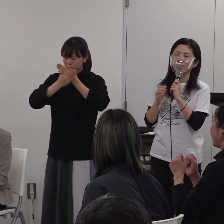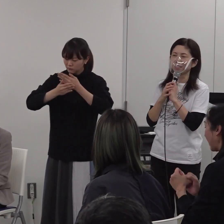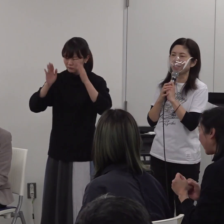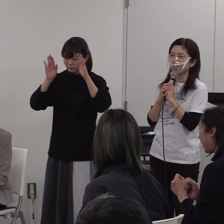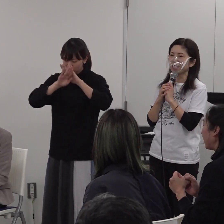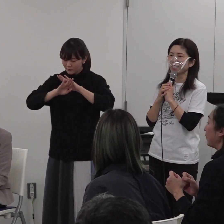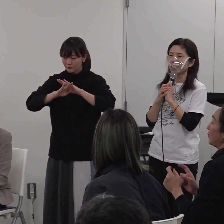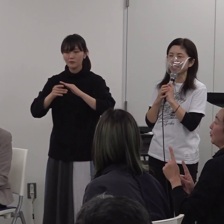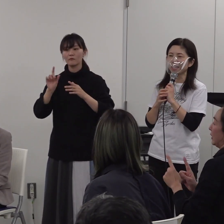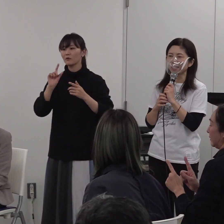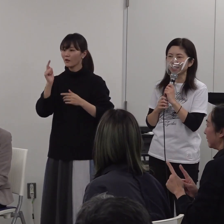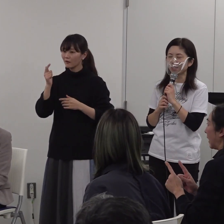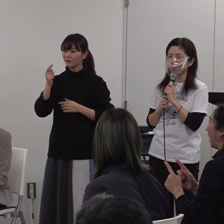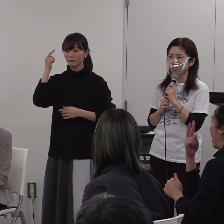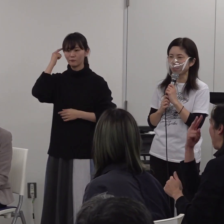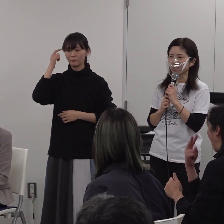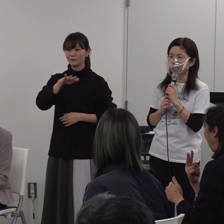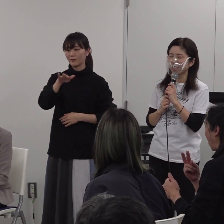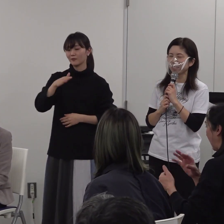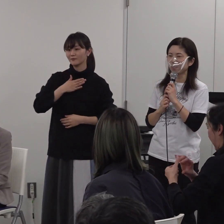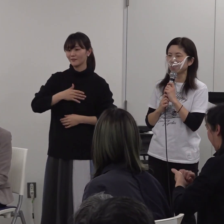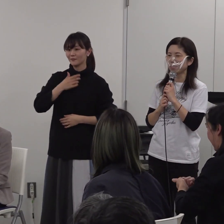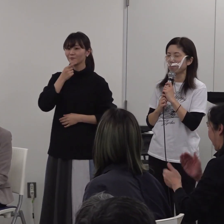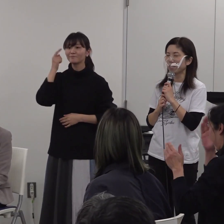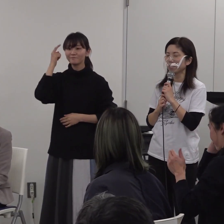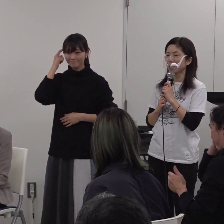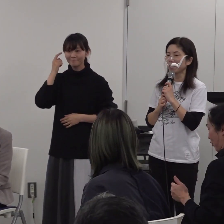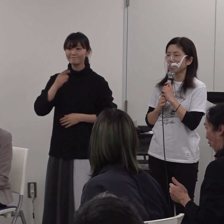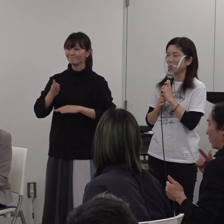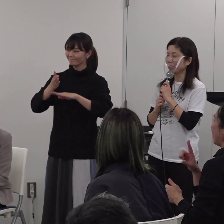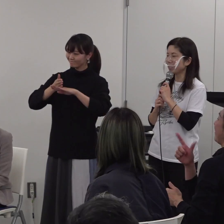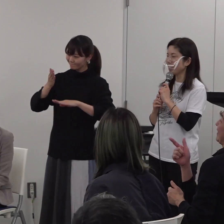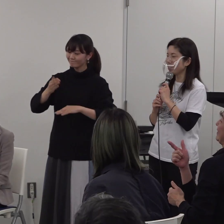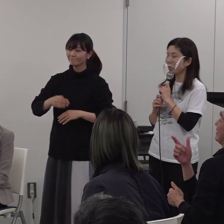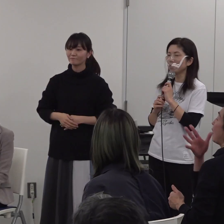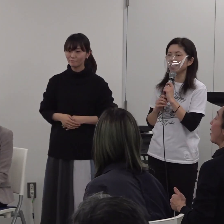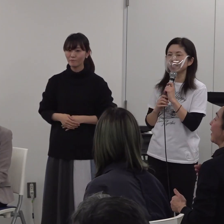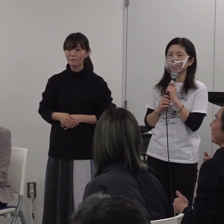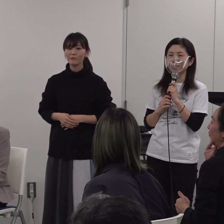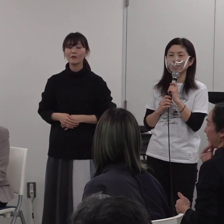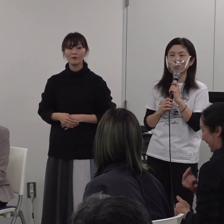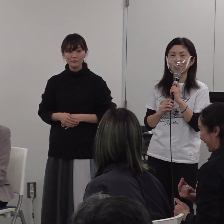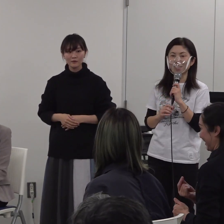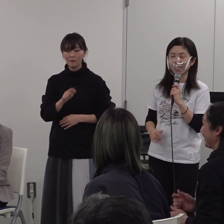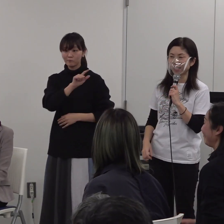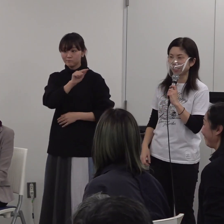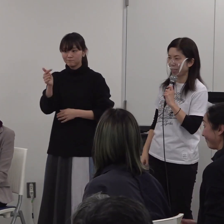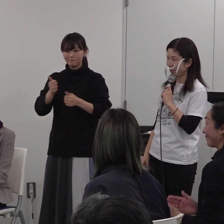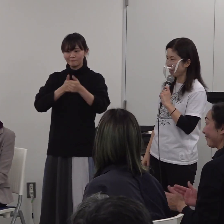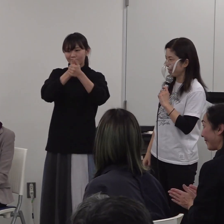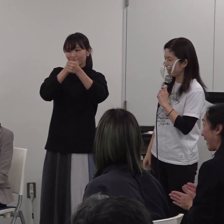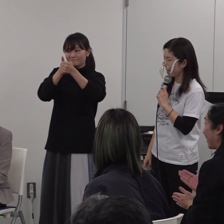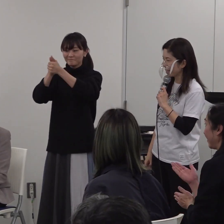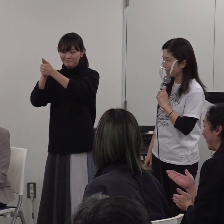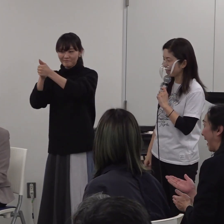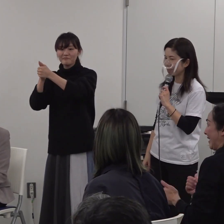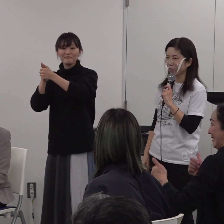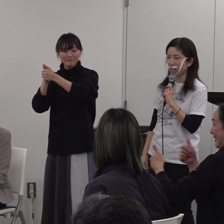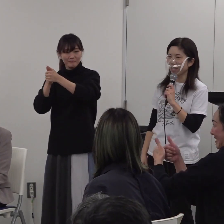知っておいていただきたいなと思います ありがとうございます そしていろんなチャレンジをしていらっしゃるセアさんですが